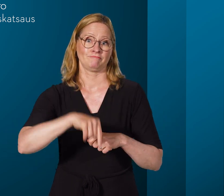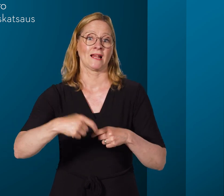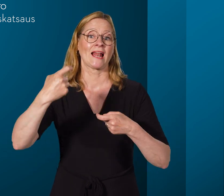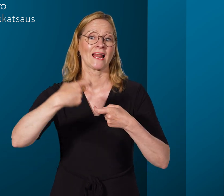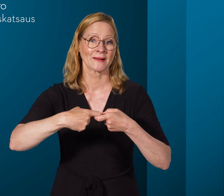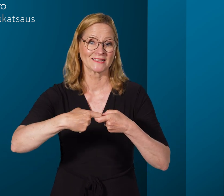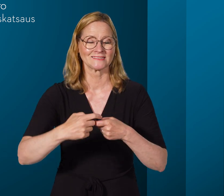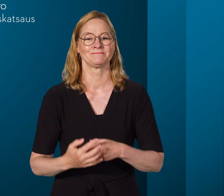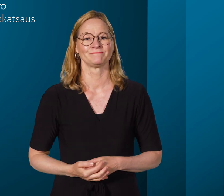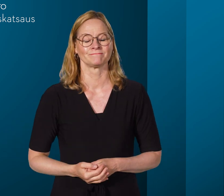oheisen linkin kautta.